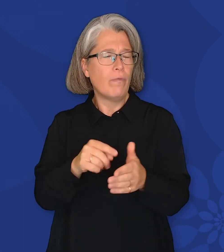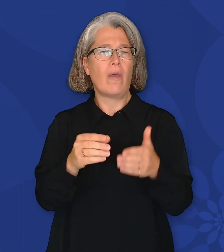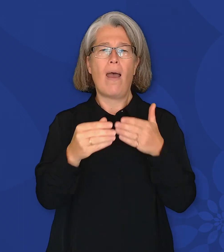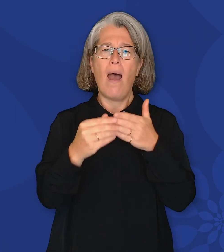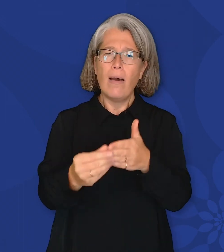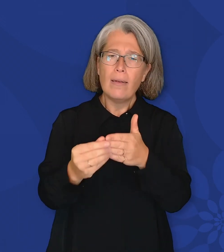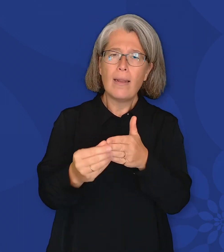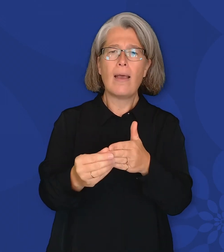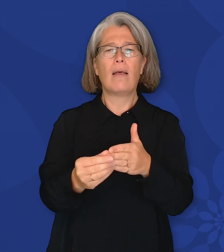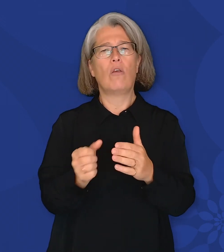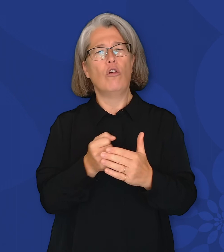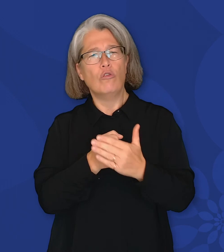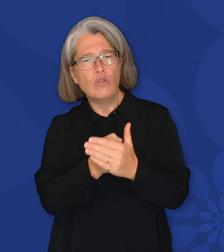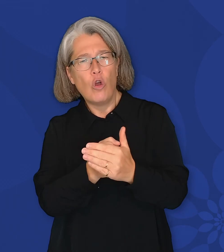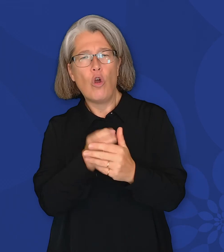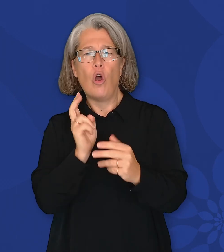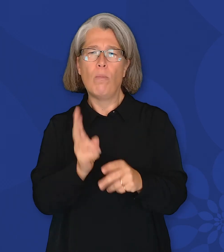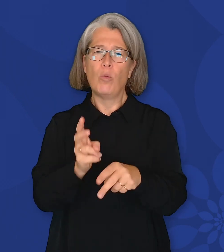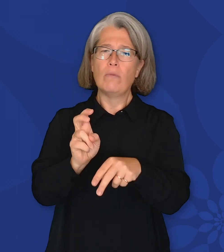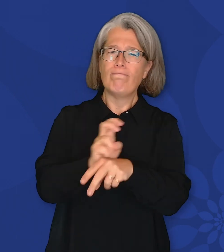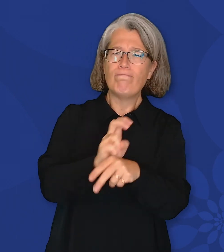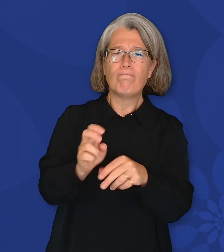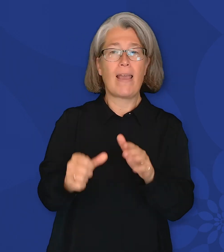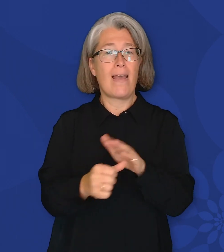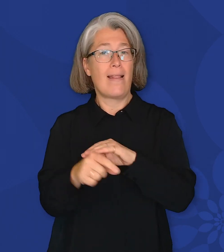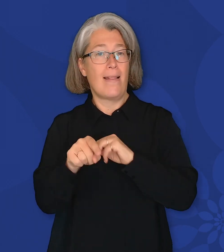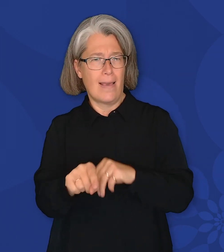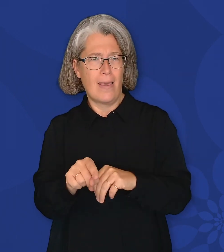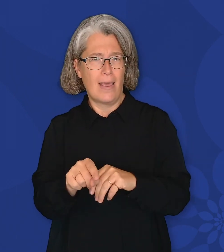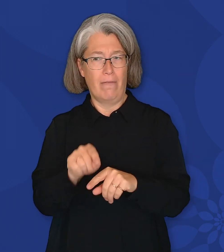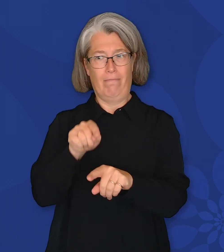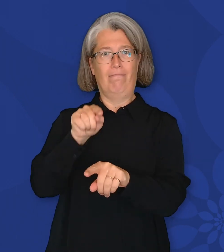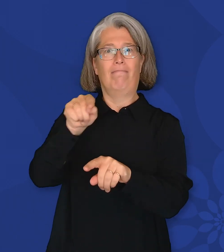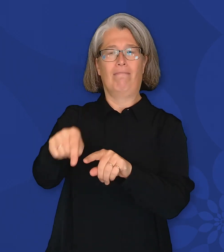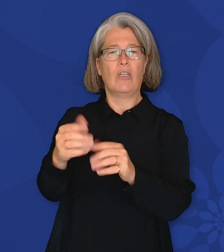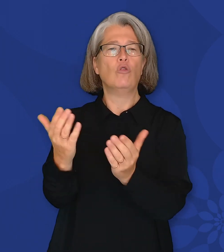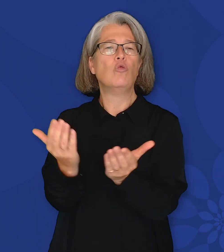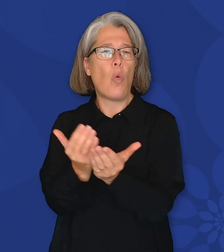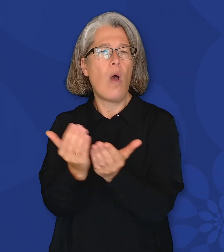handledningen, stödet och tillsynen av den studerande till den som anordnar -